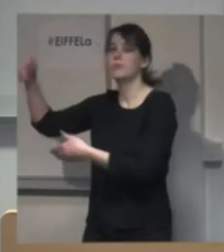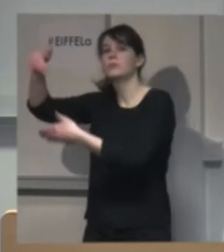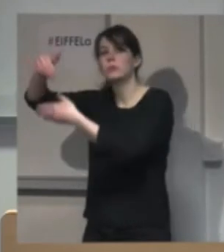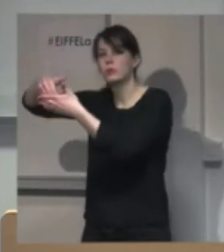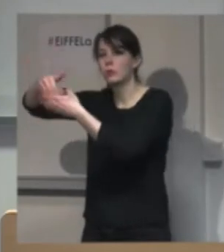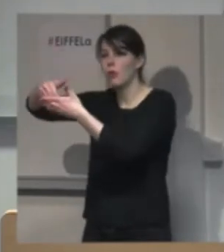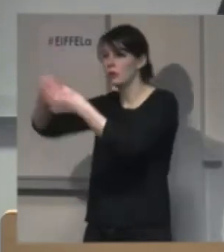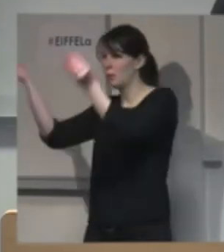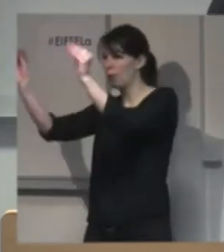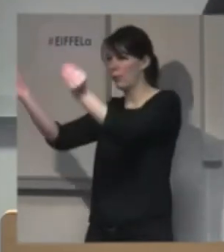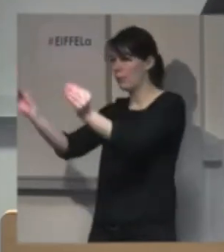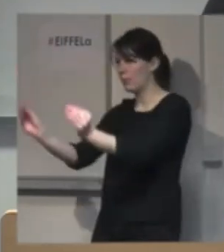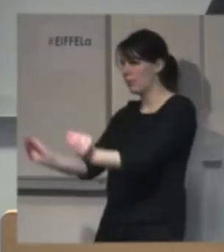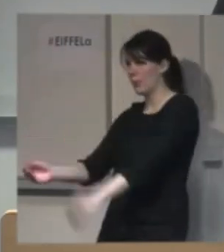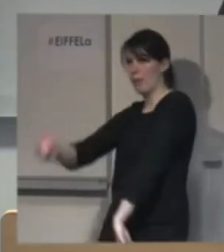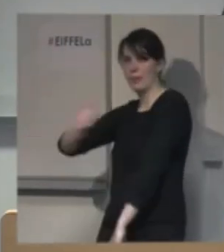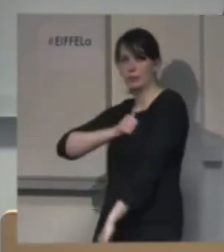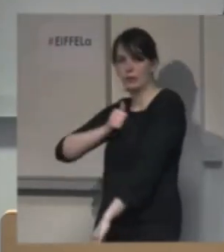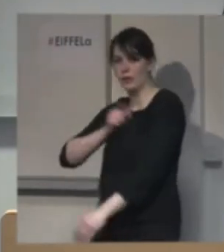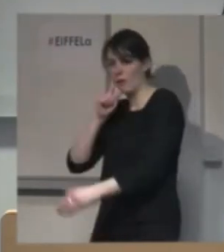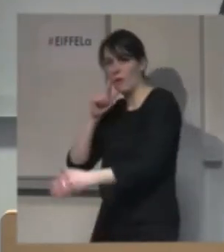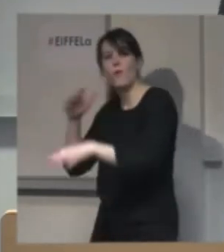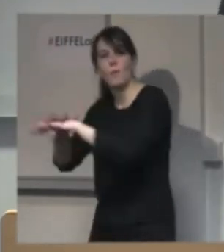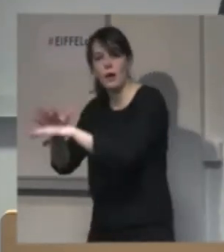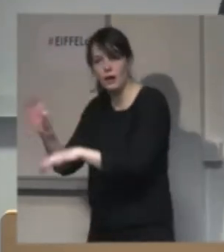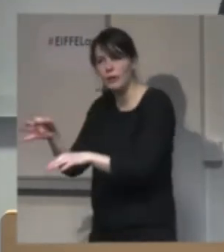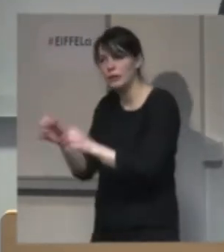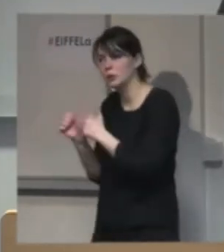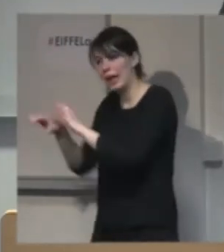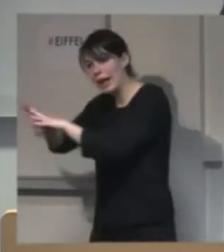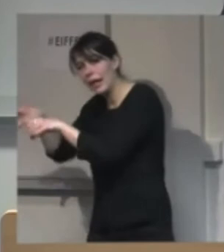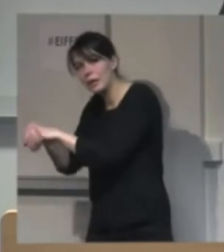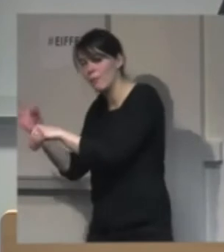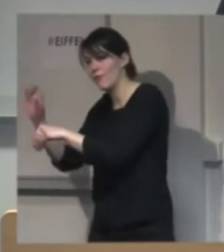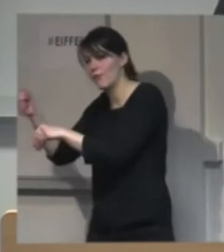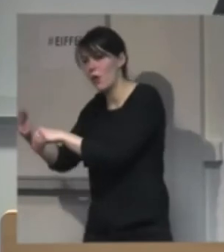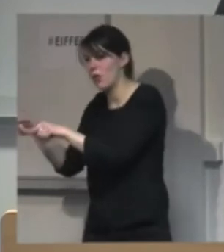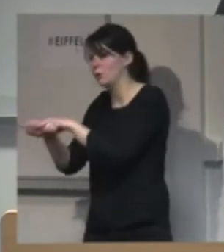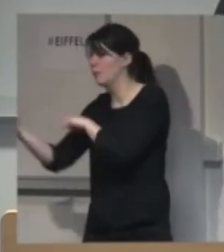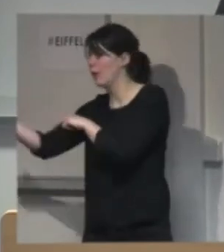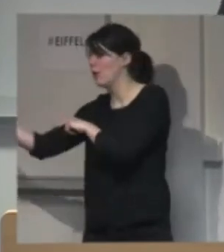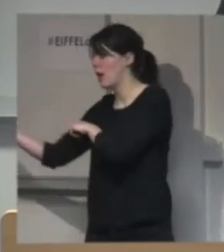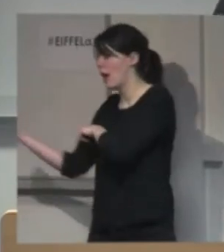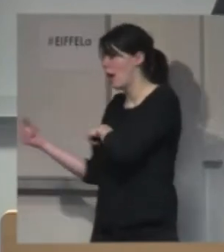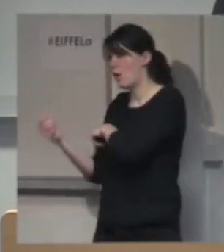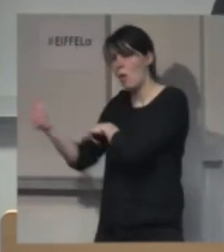de l'ordre de la personnalisation et qui dépend des équipes de FUN et de leurs partenaires, pour les partenaires du projet,